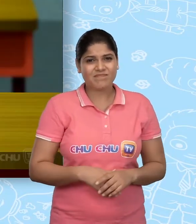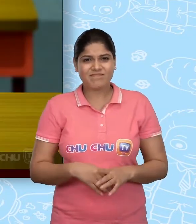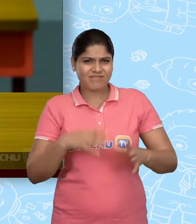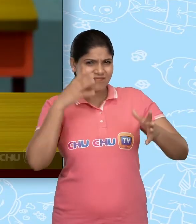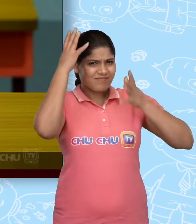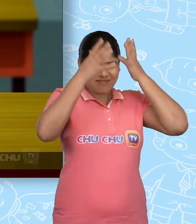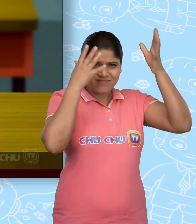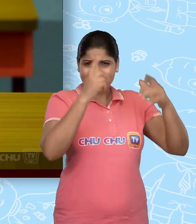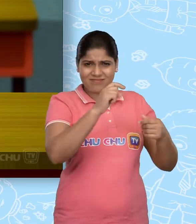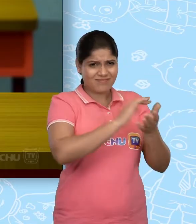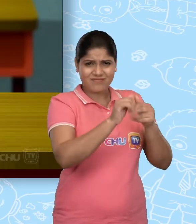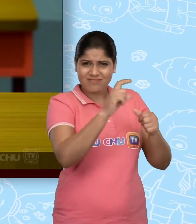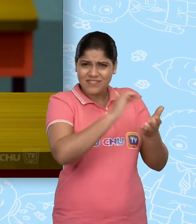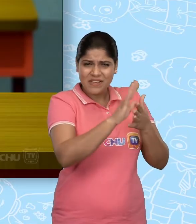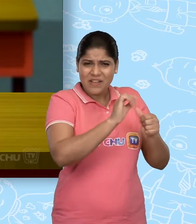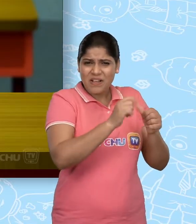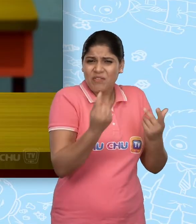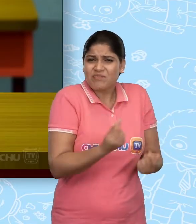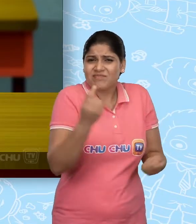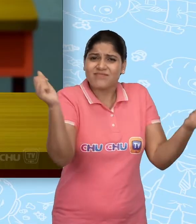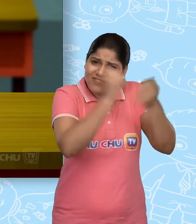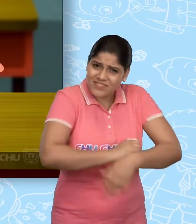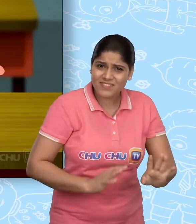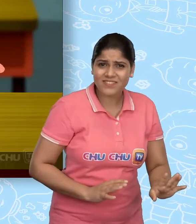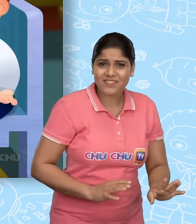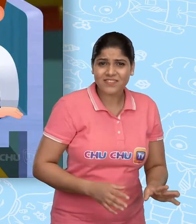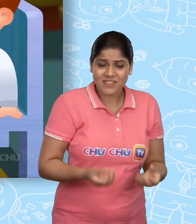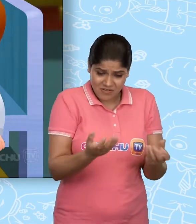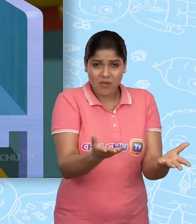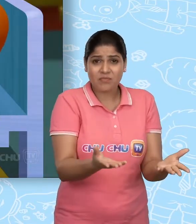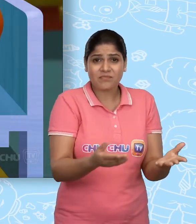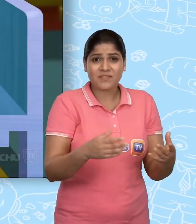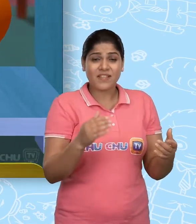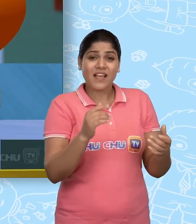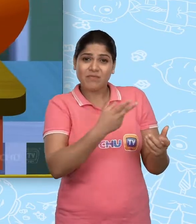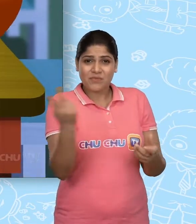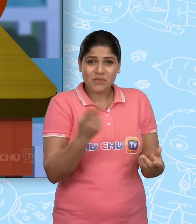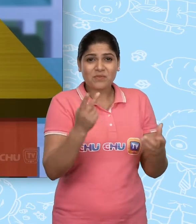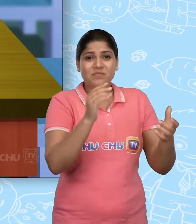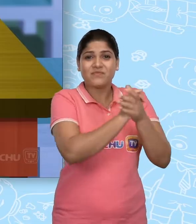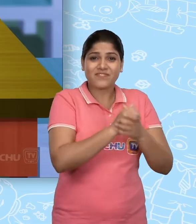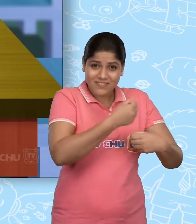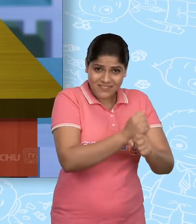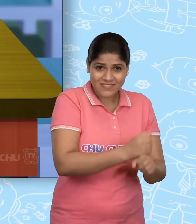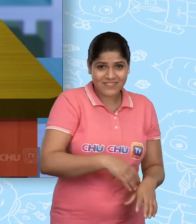फिर्क मत करो ChaCha वो तो एक accident था। चलो आओ हम दोनो अब दोस्त बन जाते हैं।